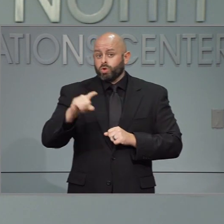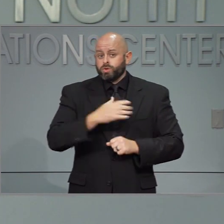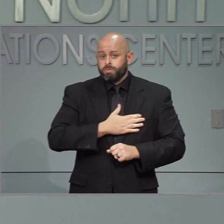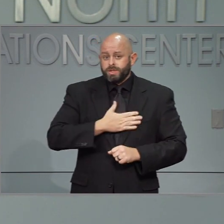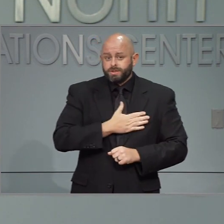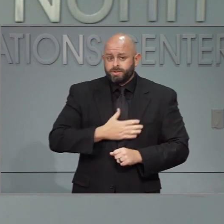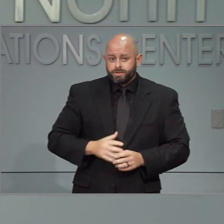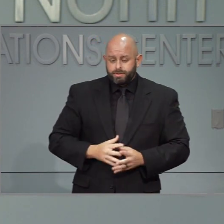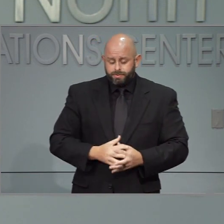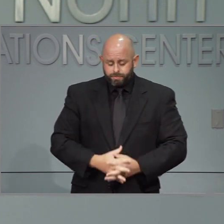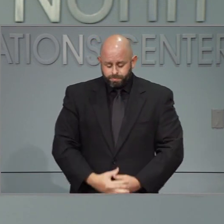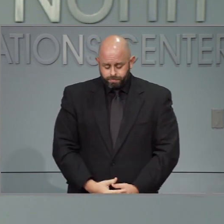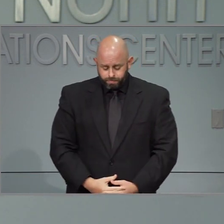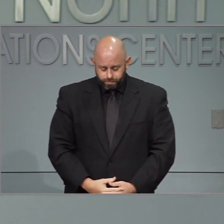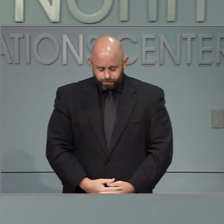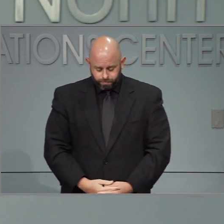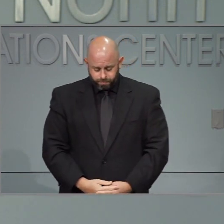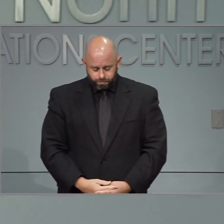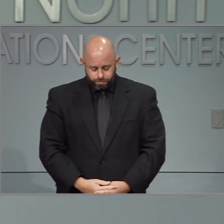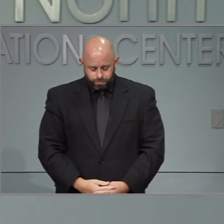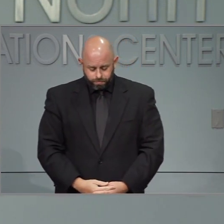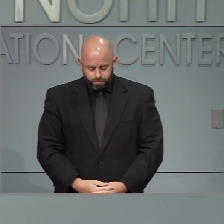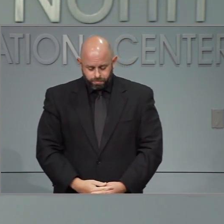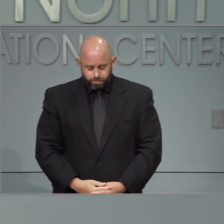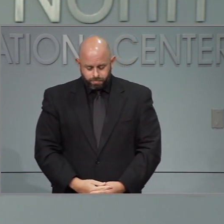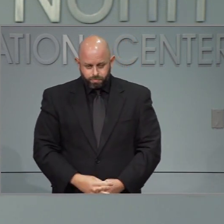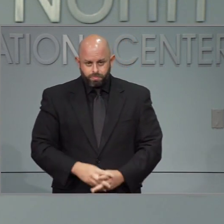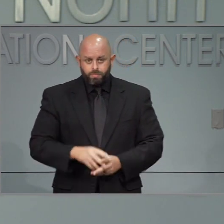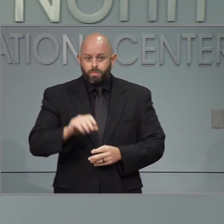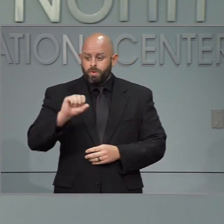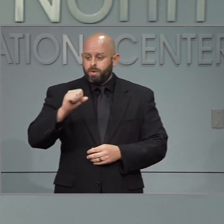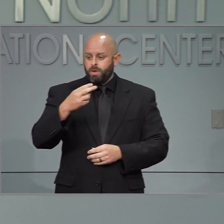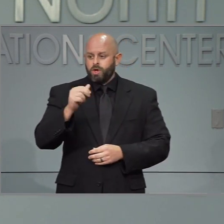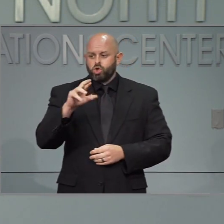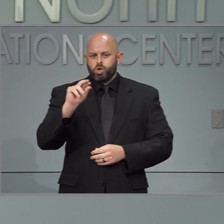La siguiente pregunta.